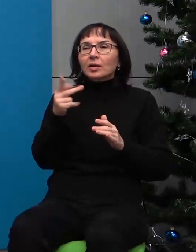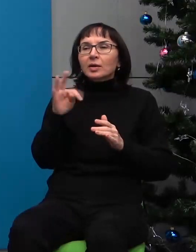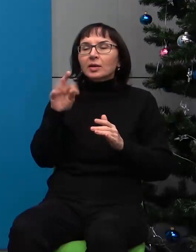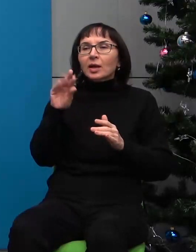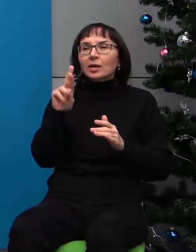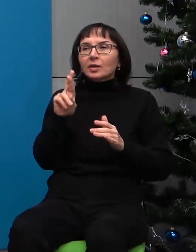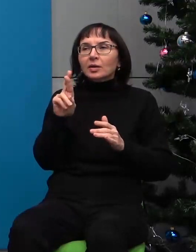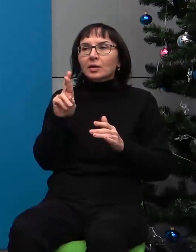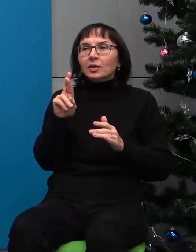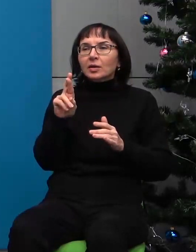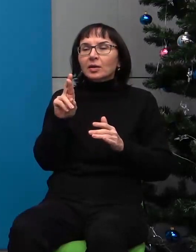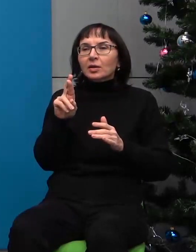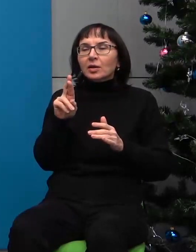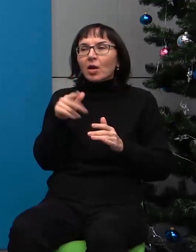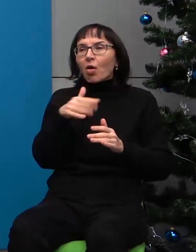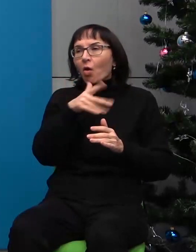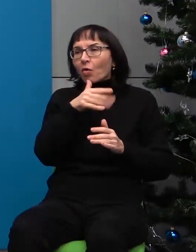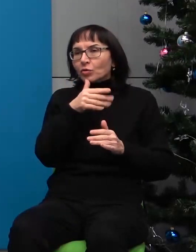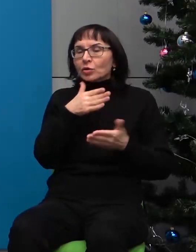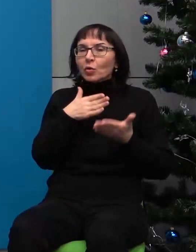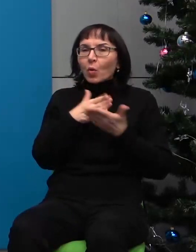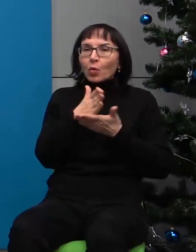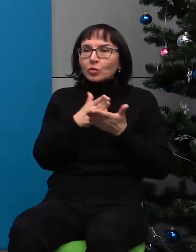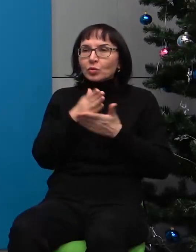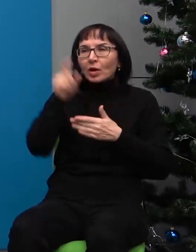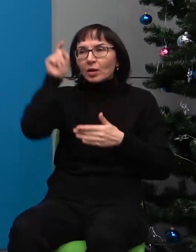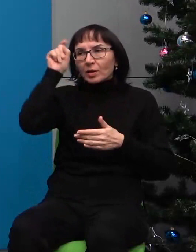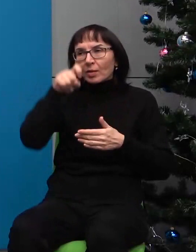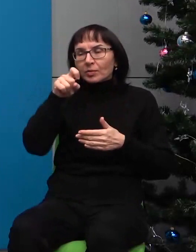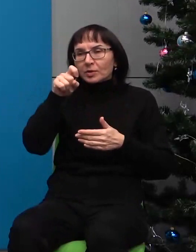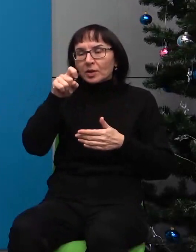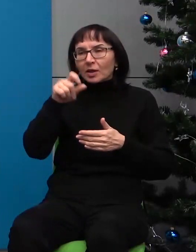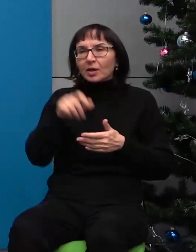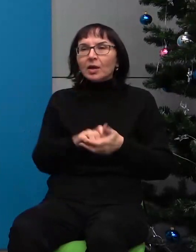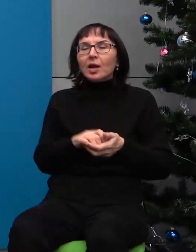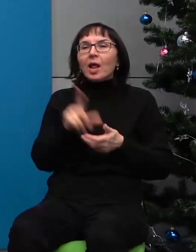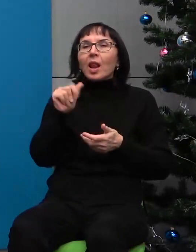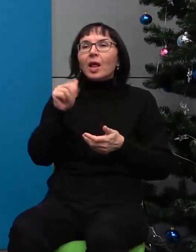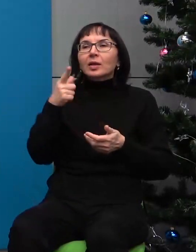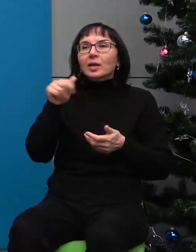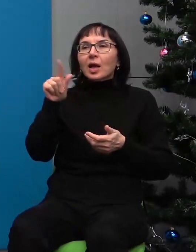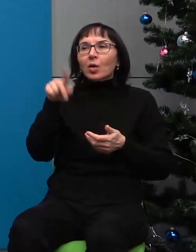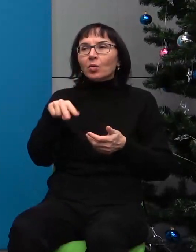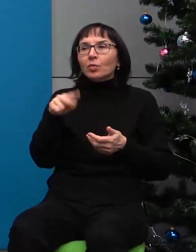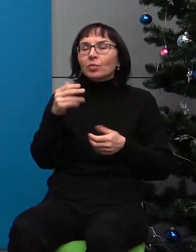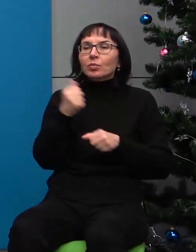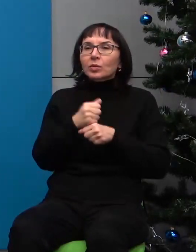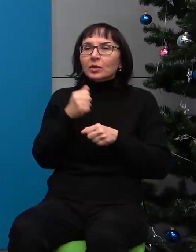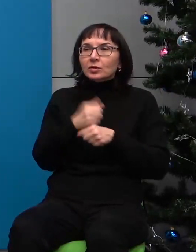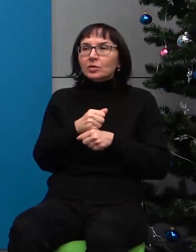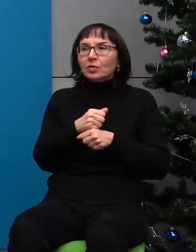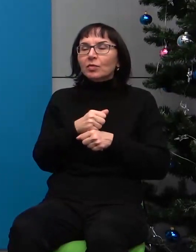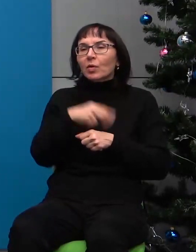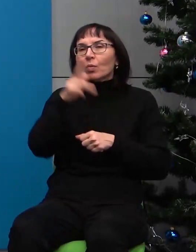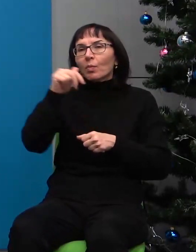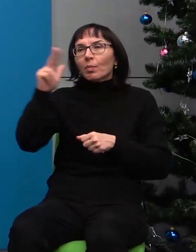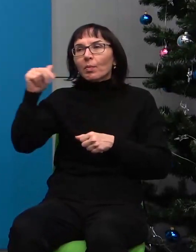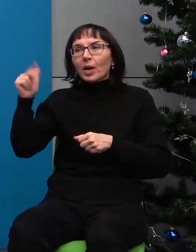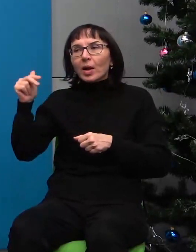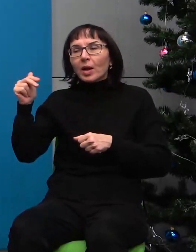Żyd na usługach Niemca. Z Korei dla Feliksa Landau pracował pewien bardzo zdolny malarz, któremu malował baśnie braci Grimm